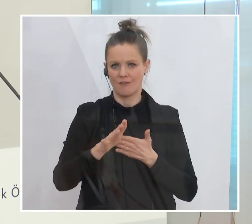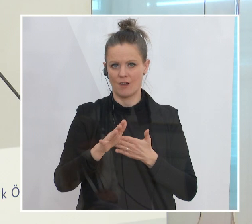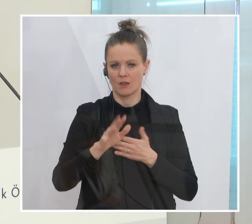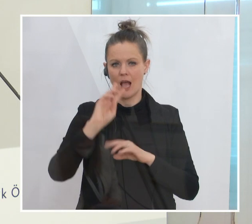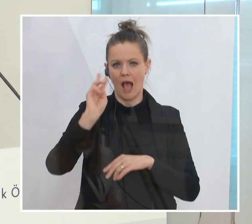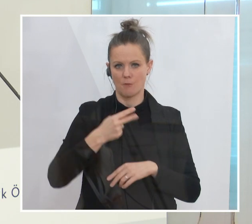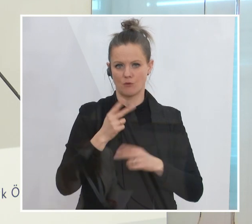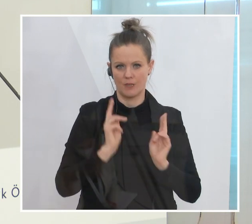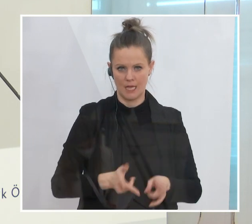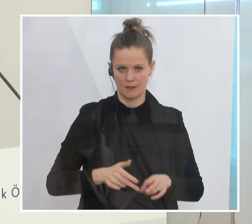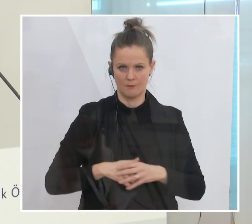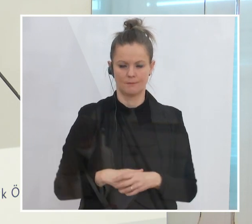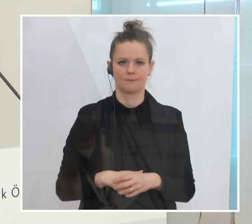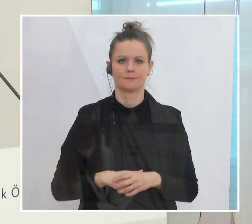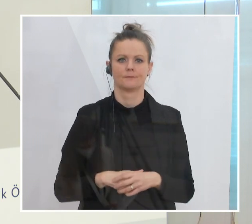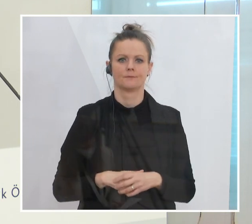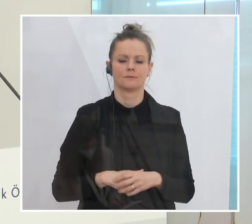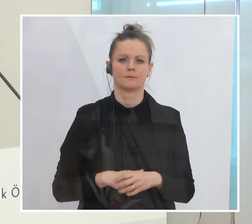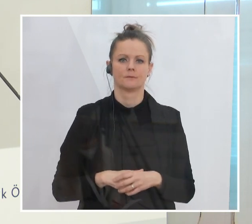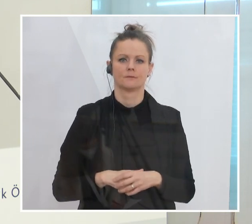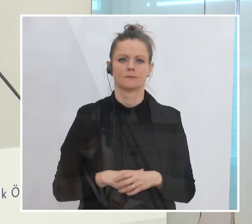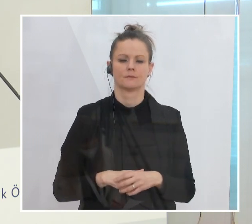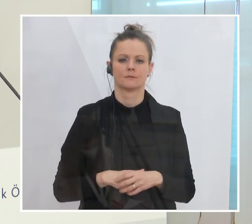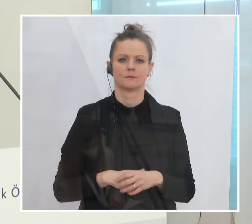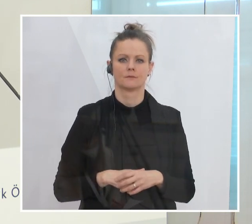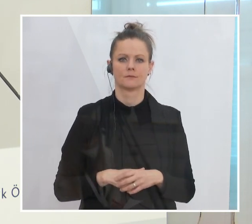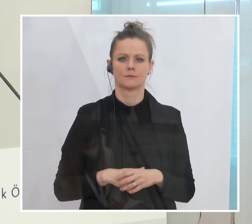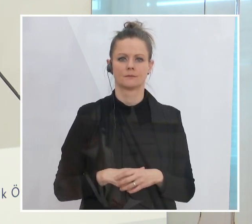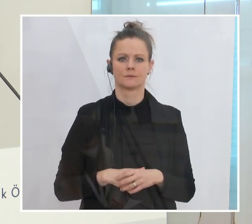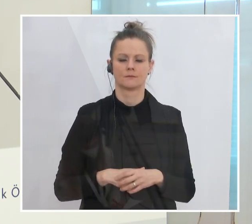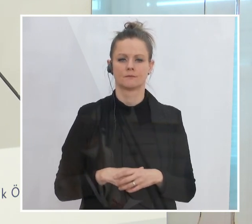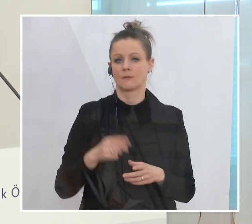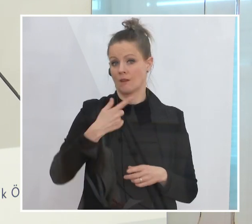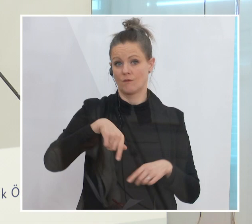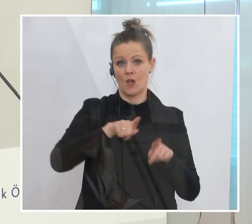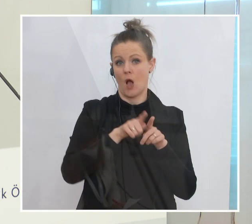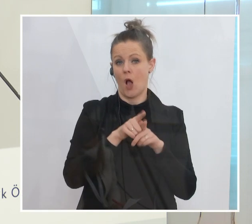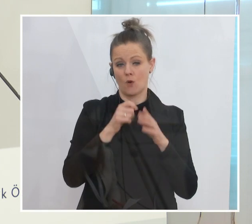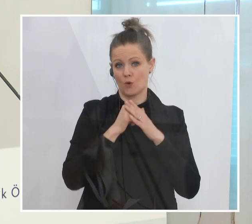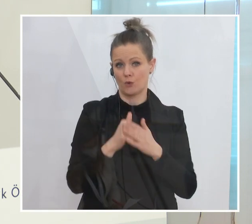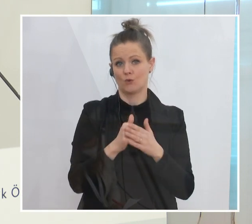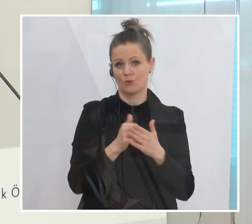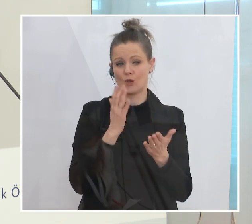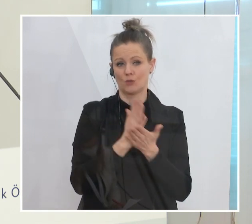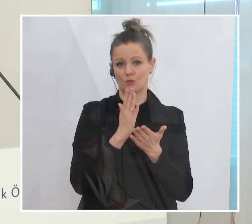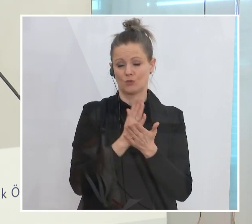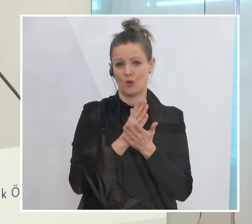können. Wir unterstützen damit, ich hab´s schon mehrfach in diesen Pressekonferenzen erwähnt,